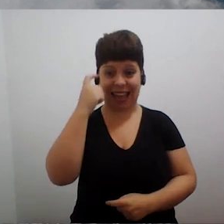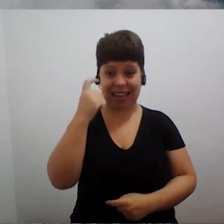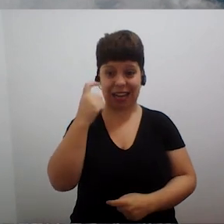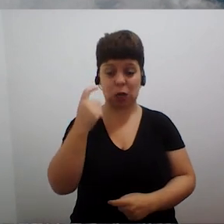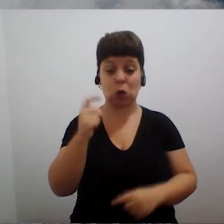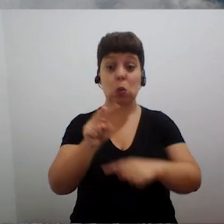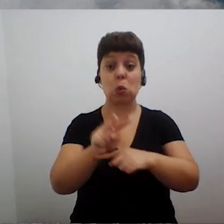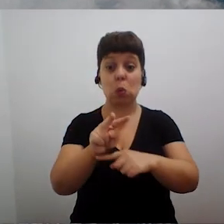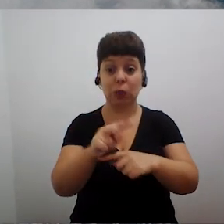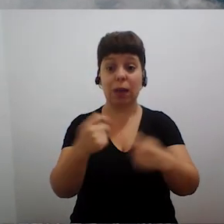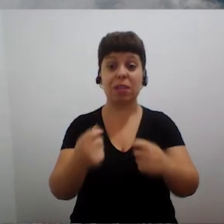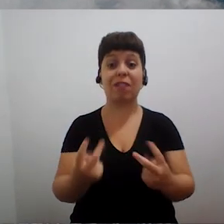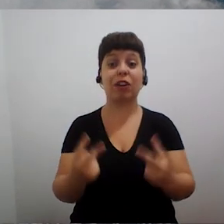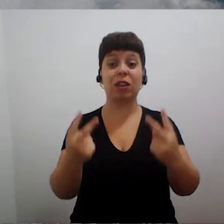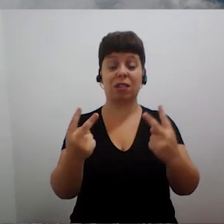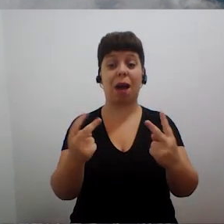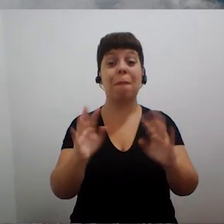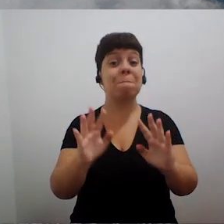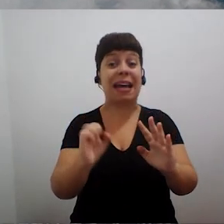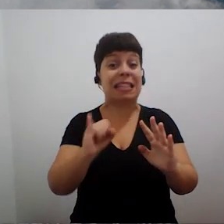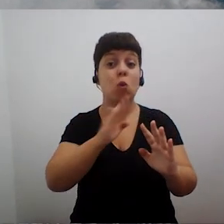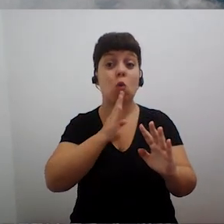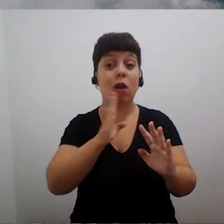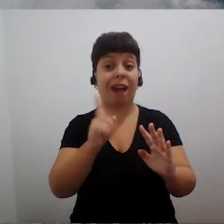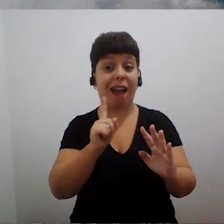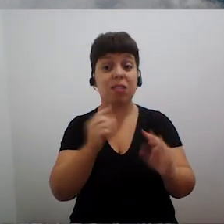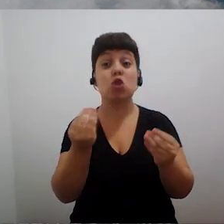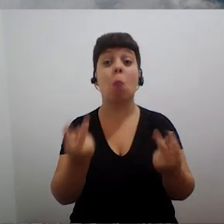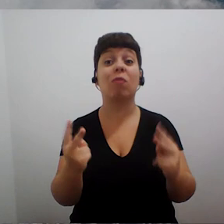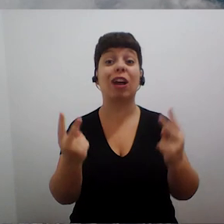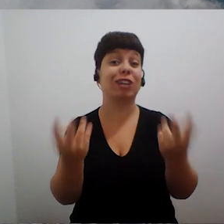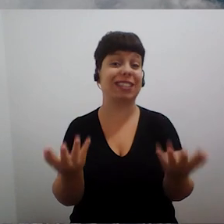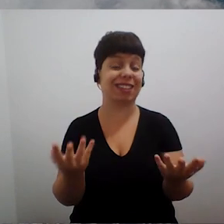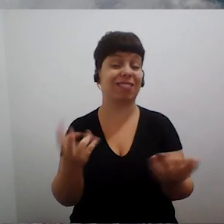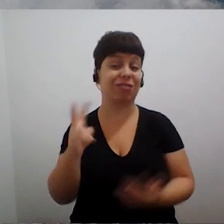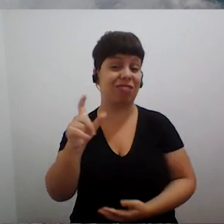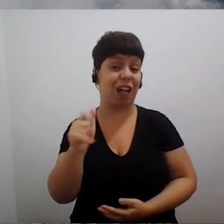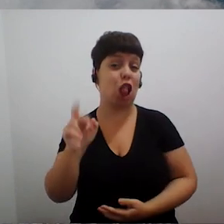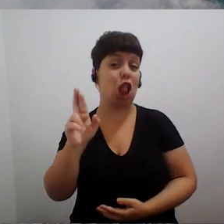e ninguém consegue valorizar o que não conhece. Então como nós temos uma grande parte da população brasileira